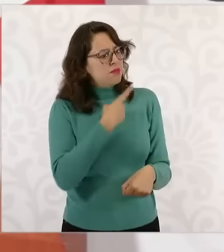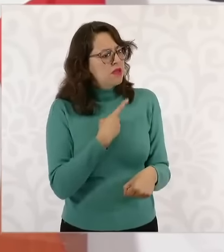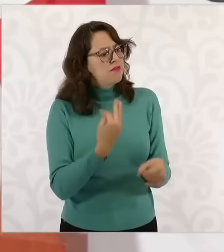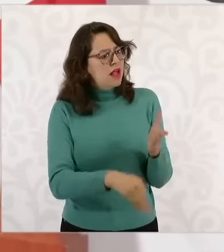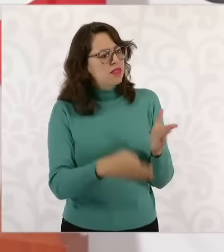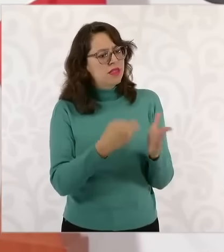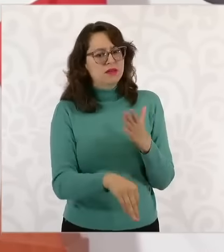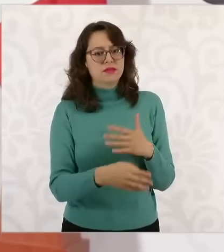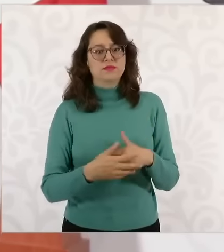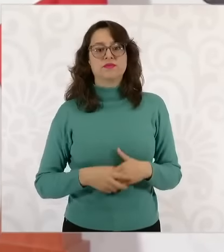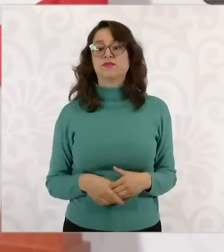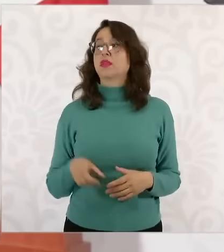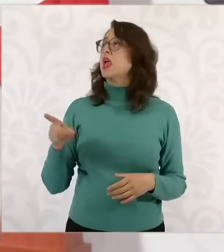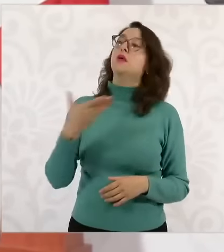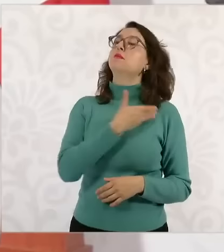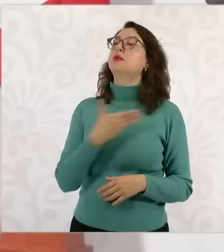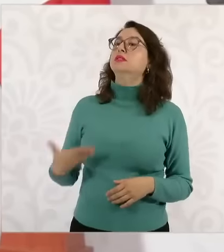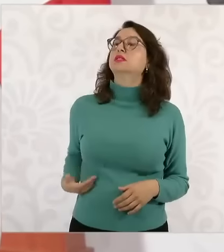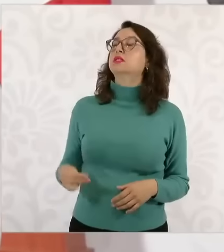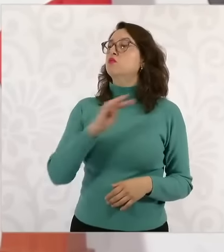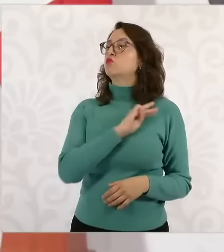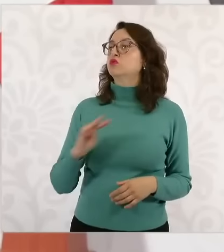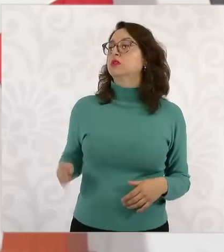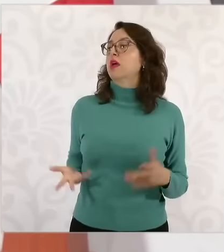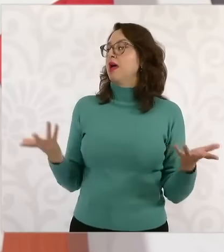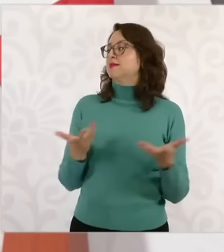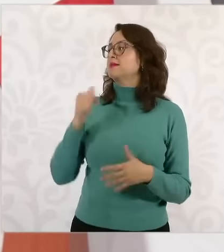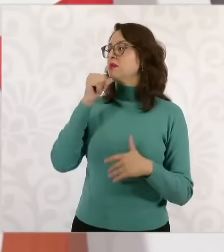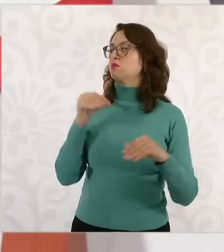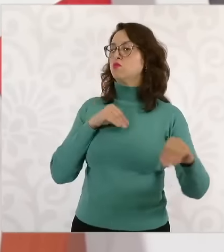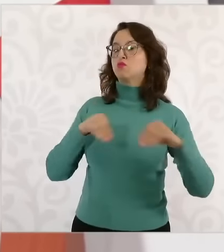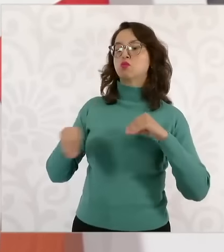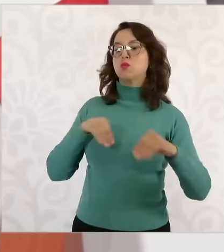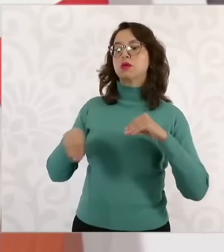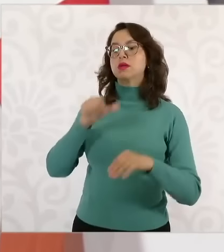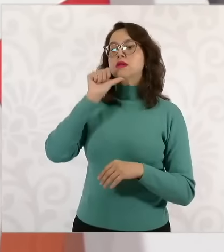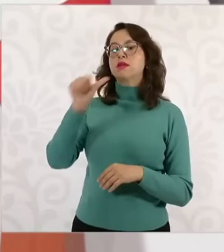y me dijo, "No, es que el presidente municipal no está haciendo nada. Eh, fíjense bien a qué